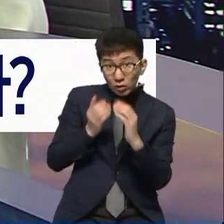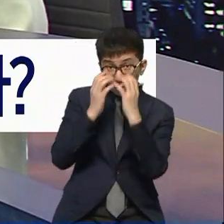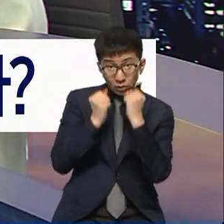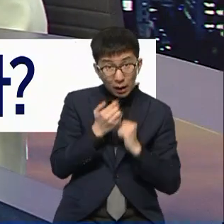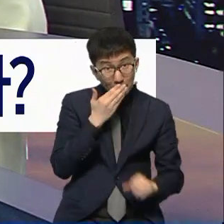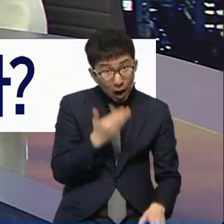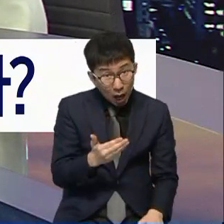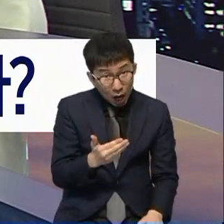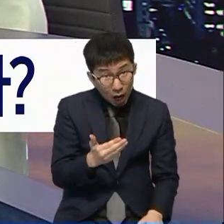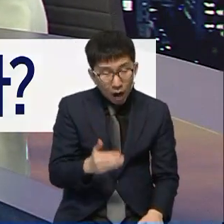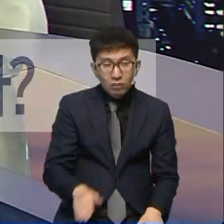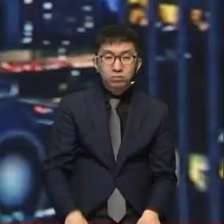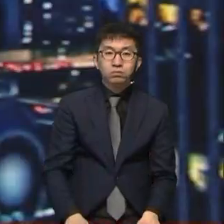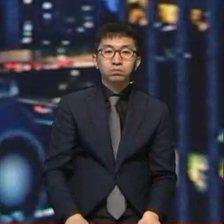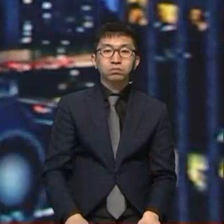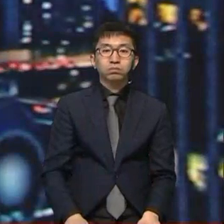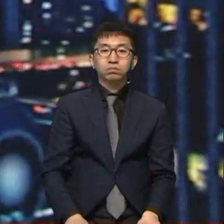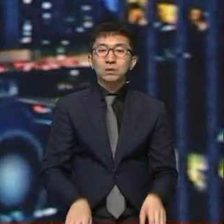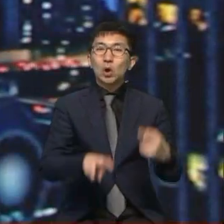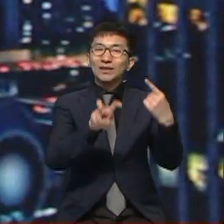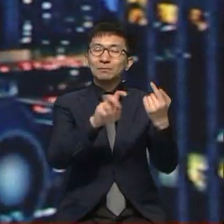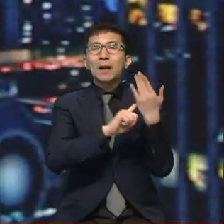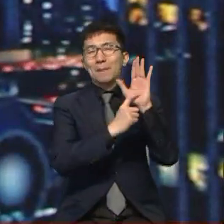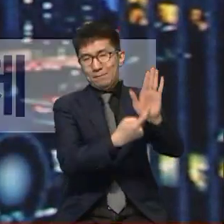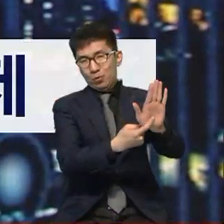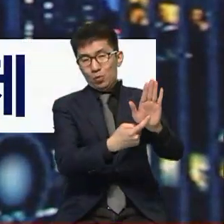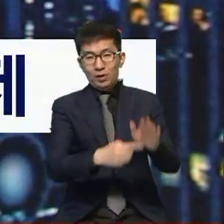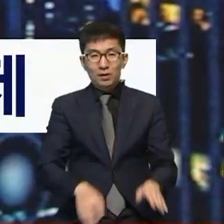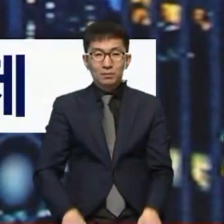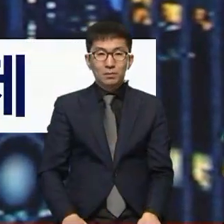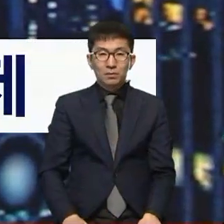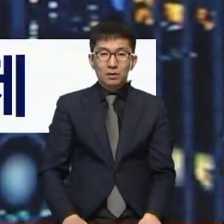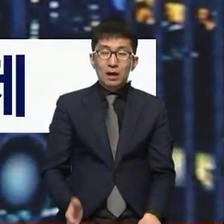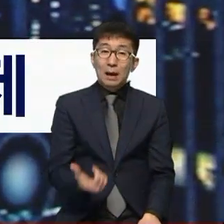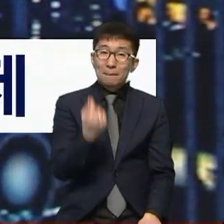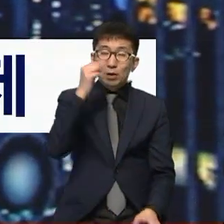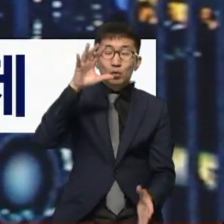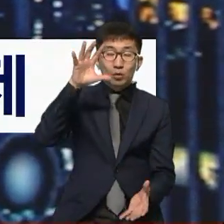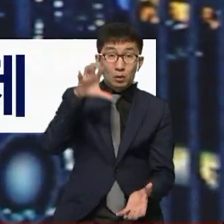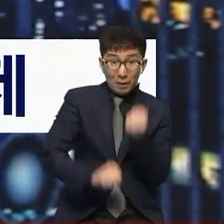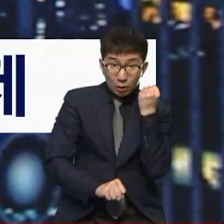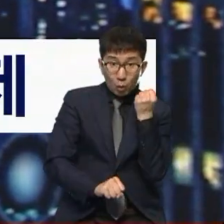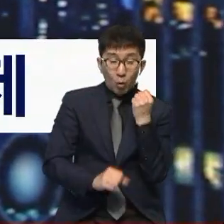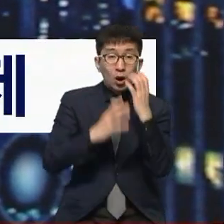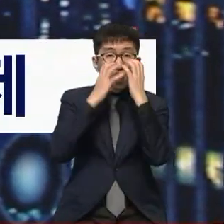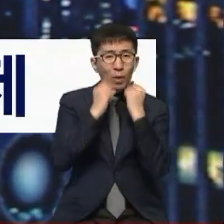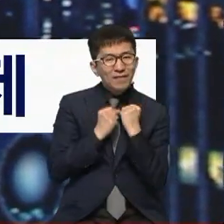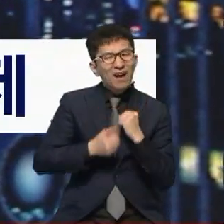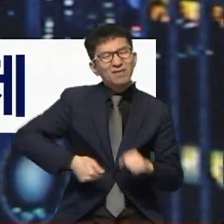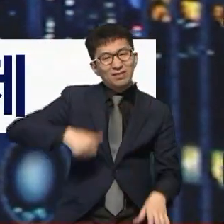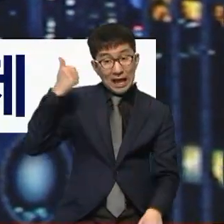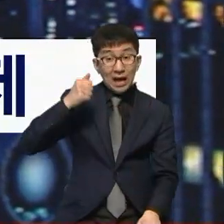사실 오는 20일 발표하면서 곧바로 완화하겠다고 하는 게 모양새는 가장 좋겠죠. 축제 같기도 하고요.